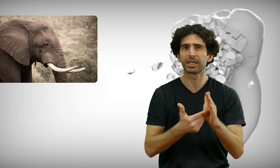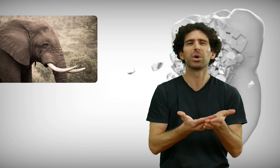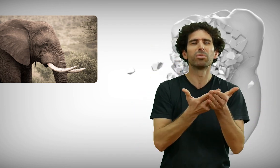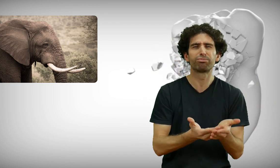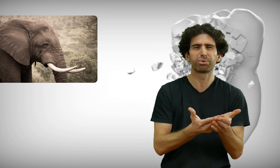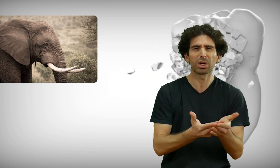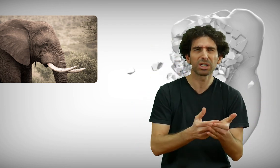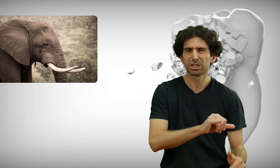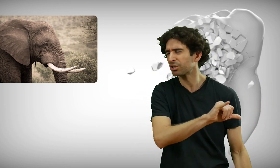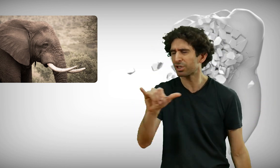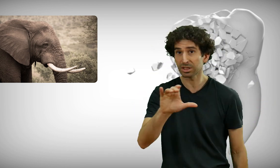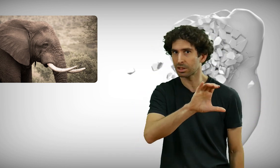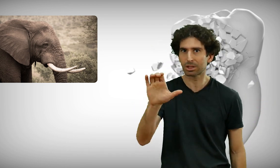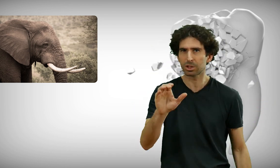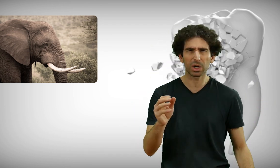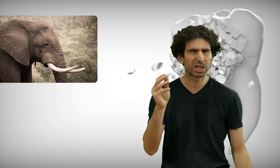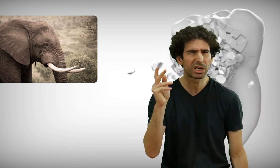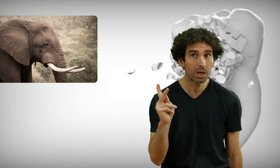et pesant jusqu'à 100 kg.